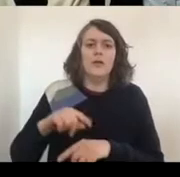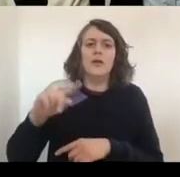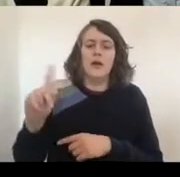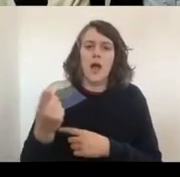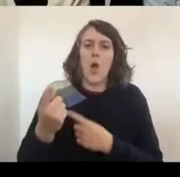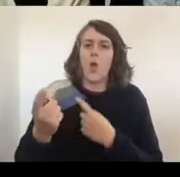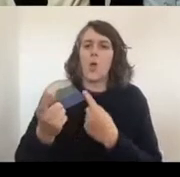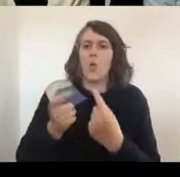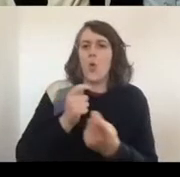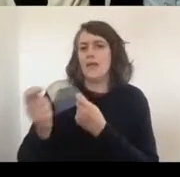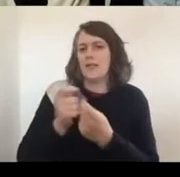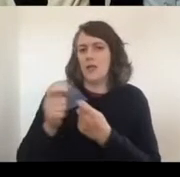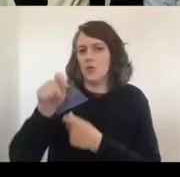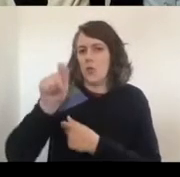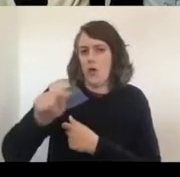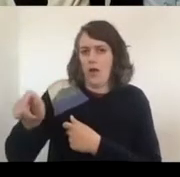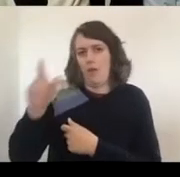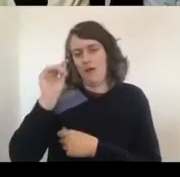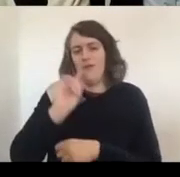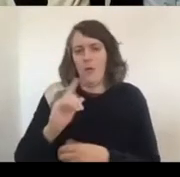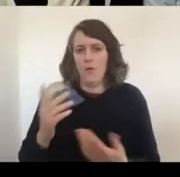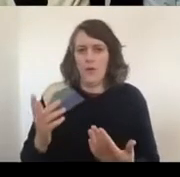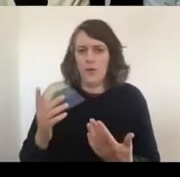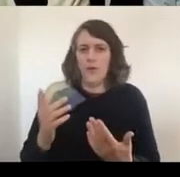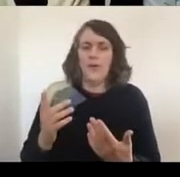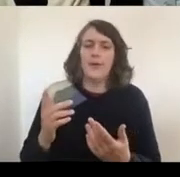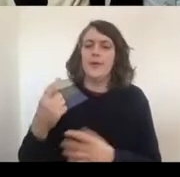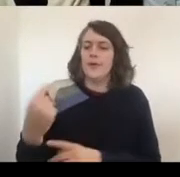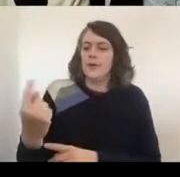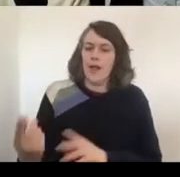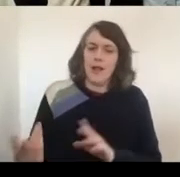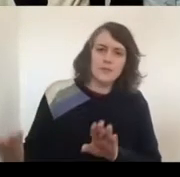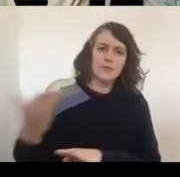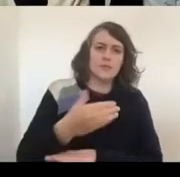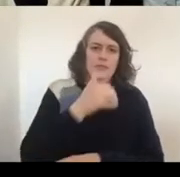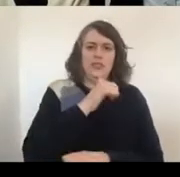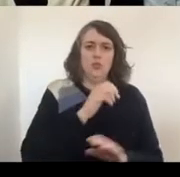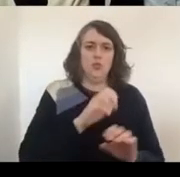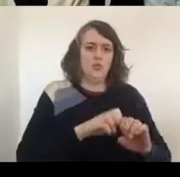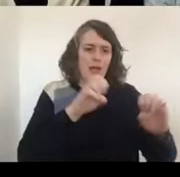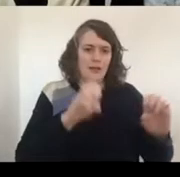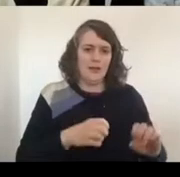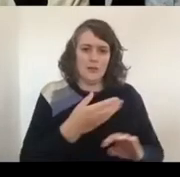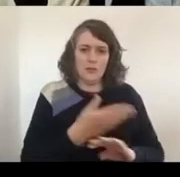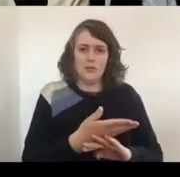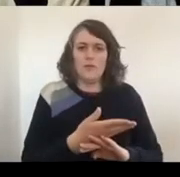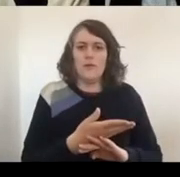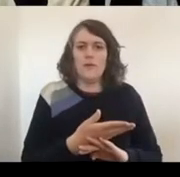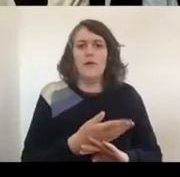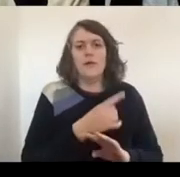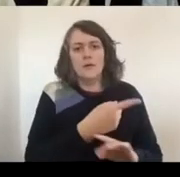die dann an Jugendeinrichtungen herangehen, also an die Multiplikatoren und natürlich auch